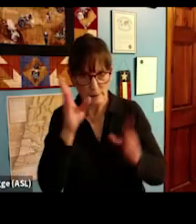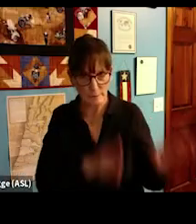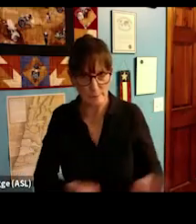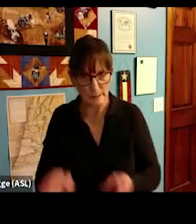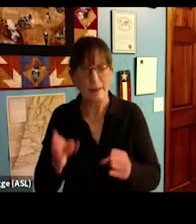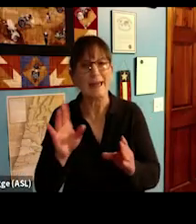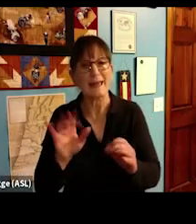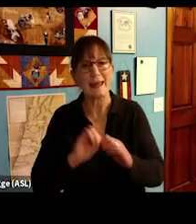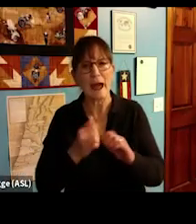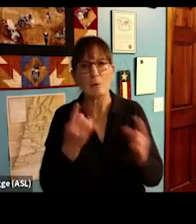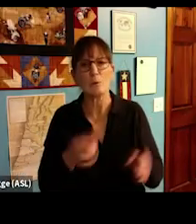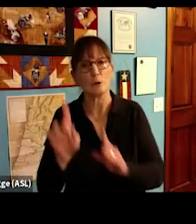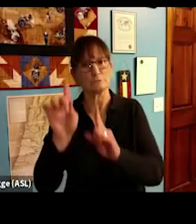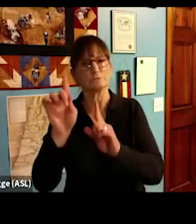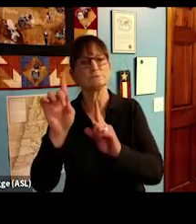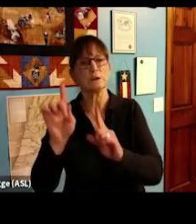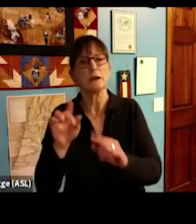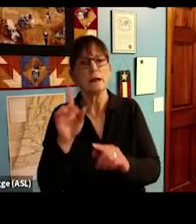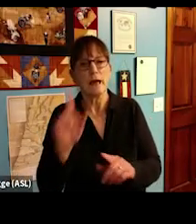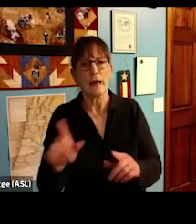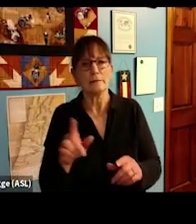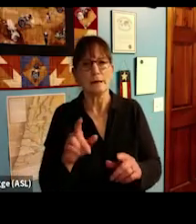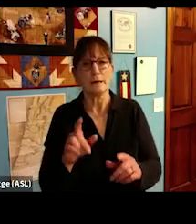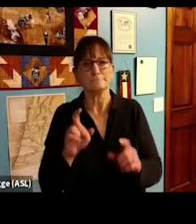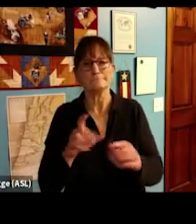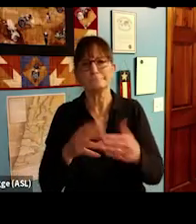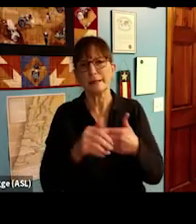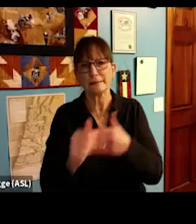registros escolares y otros documentos, documentos importantes como